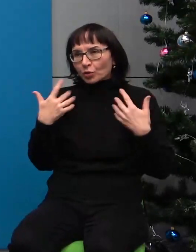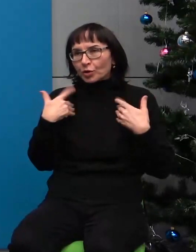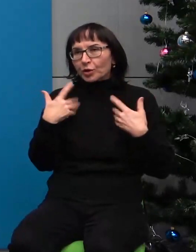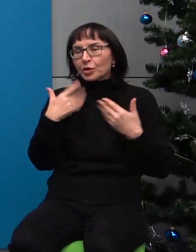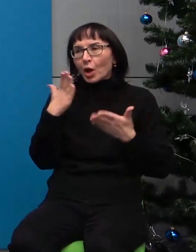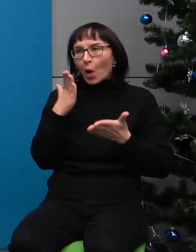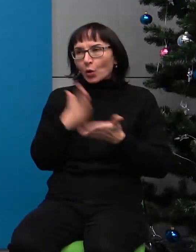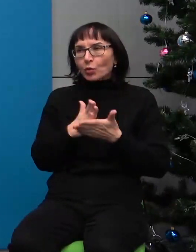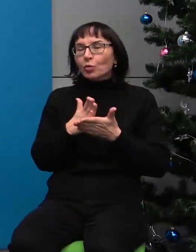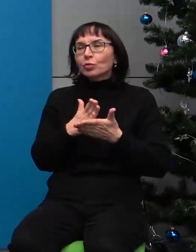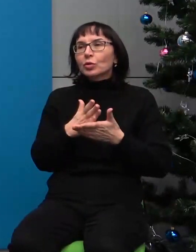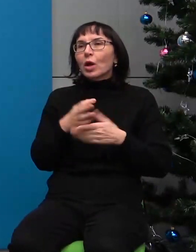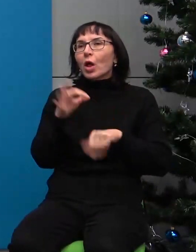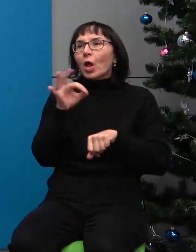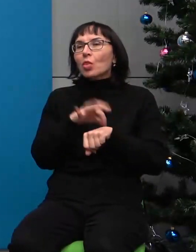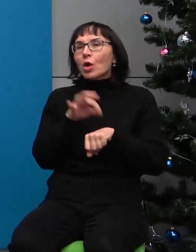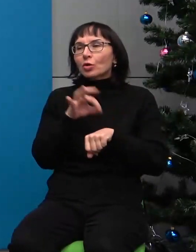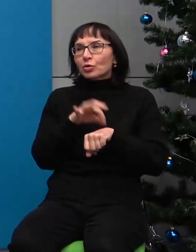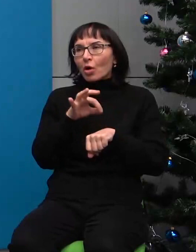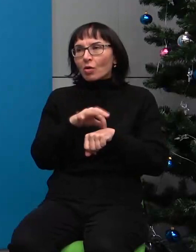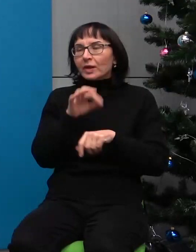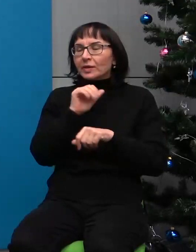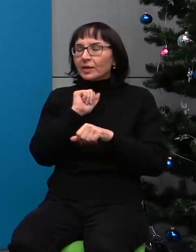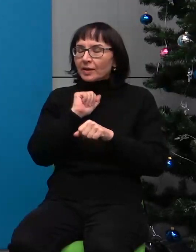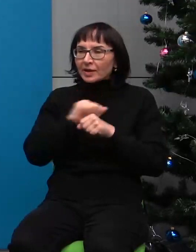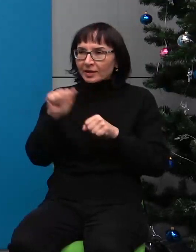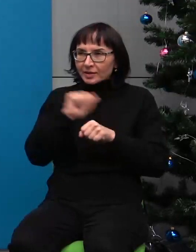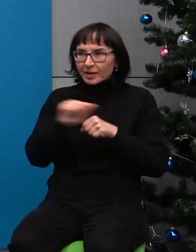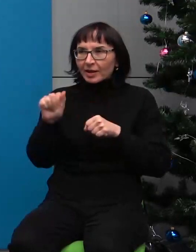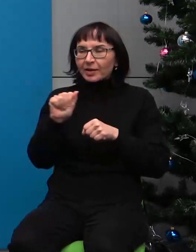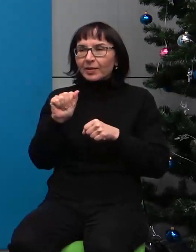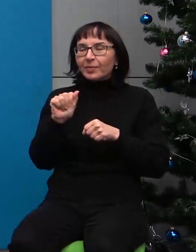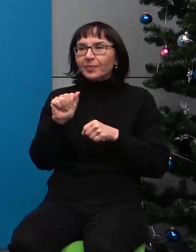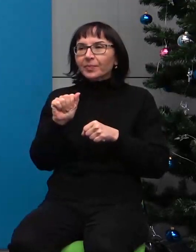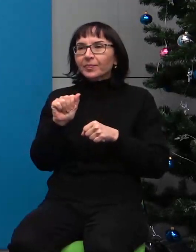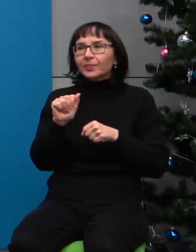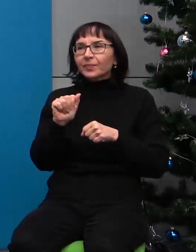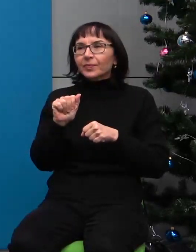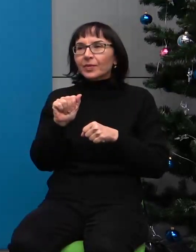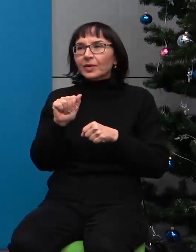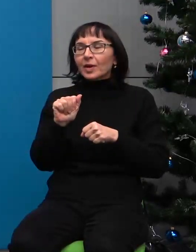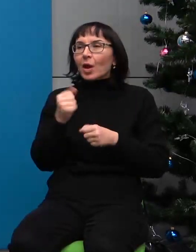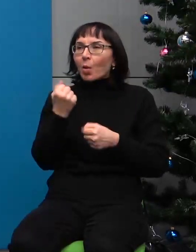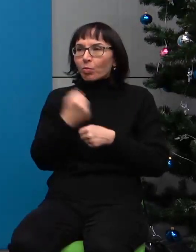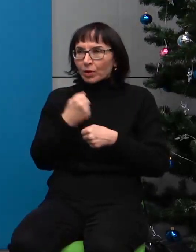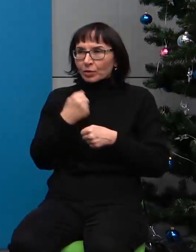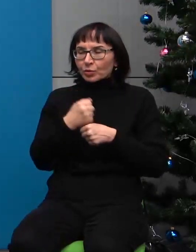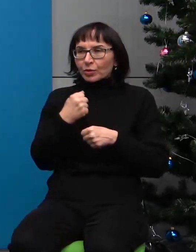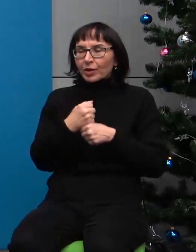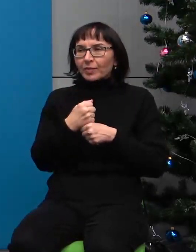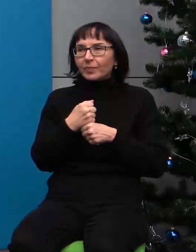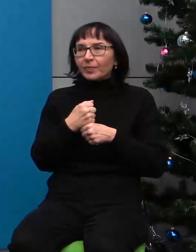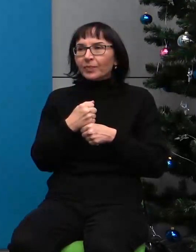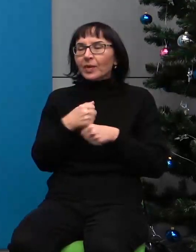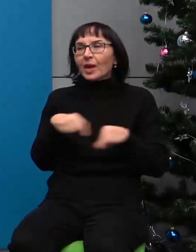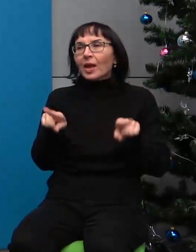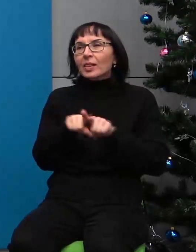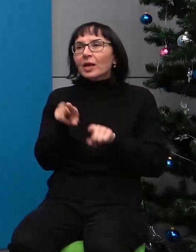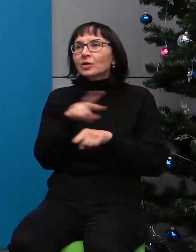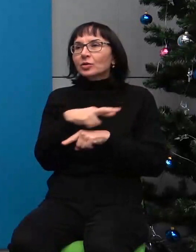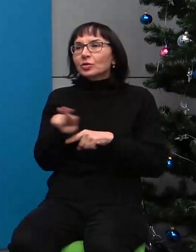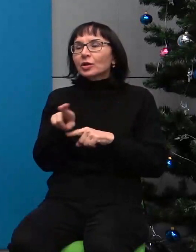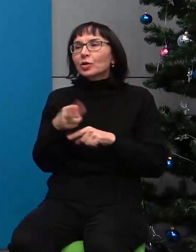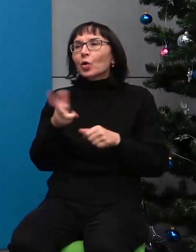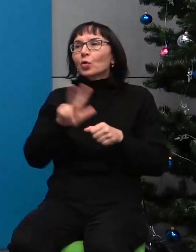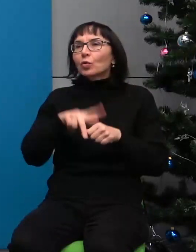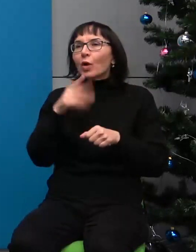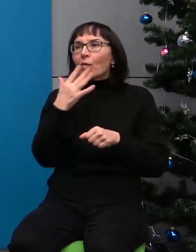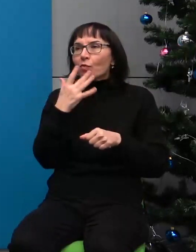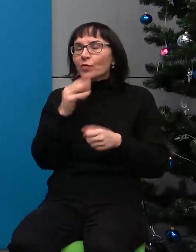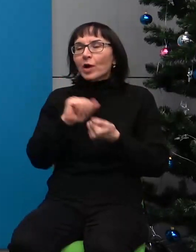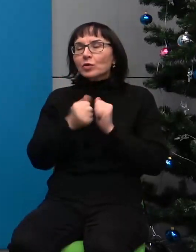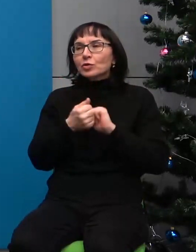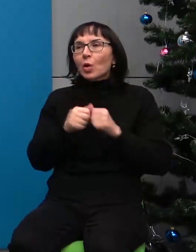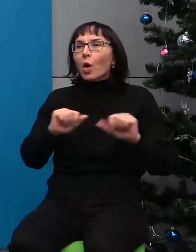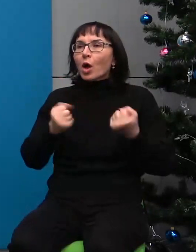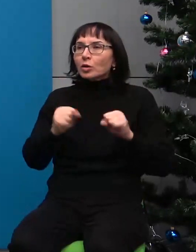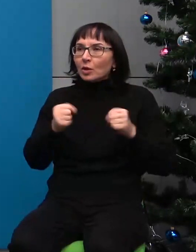doktorat istnieje, nad nim pracuję. Te rzeczy, które wymieniłeś, to są działalności związane ze sztuką,